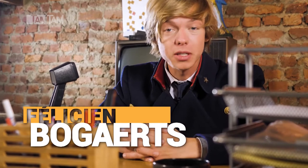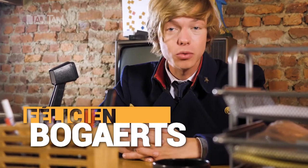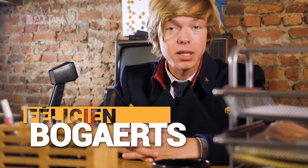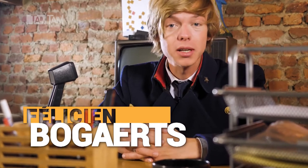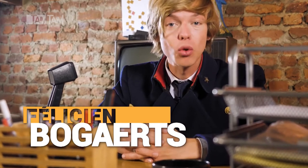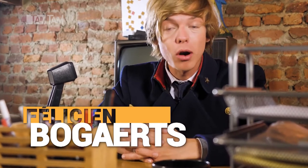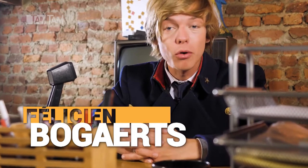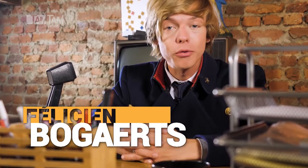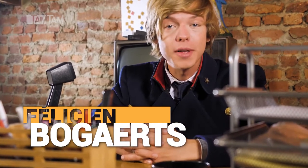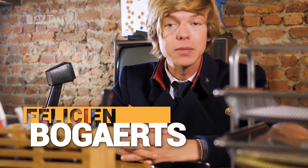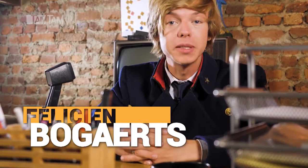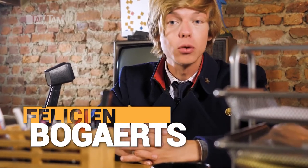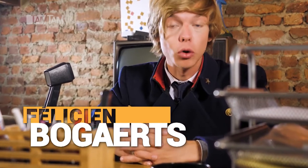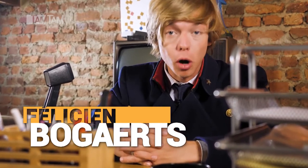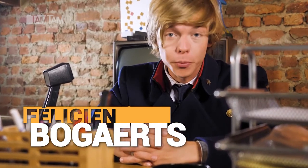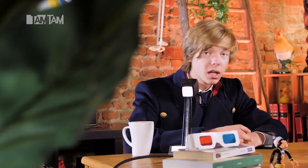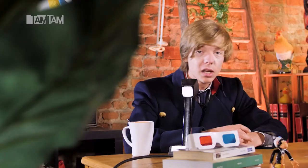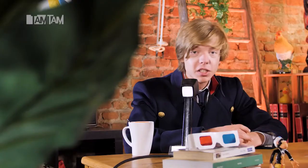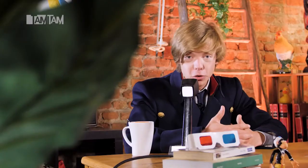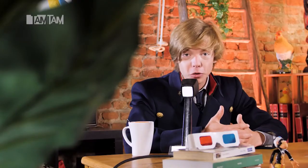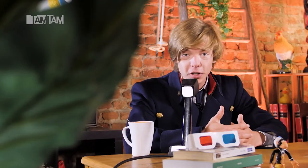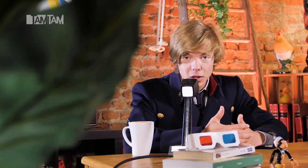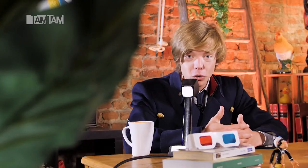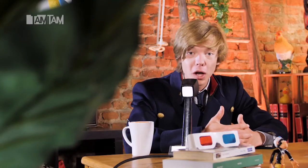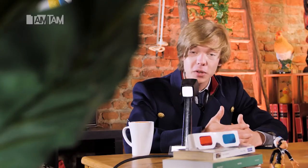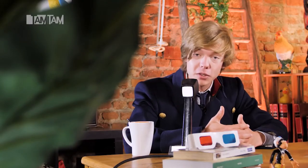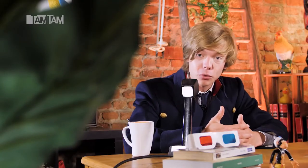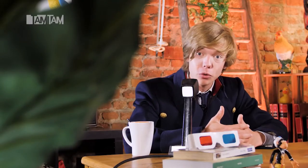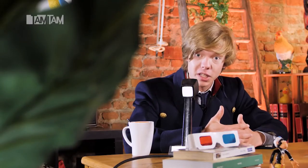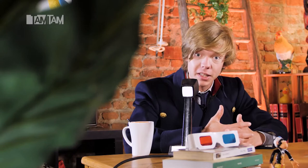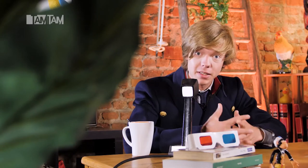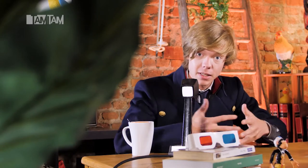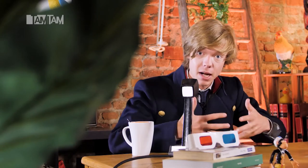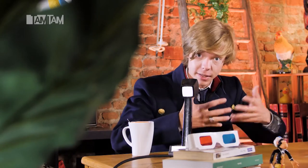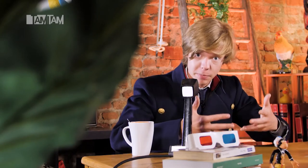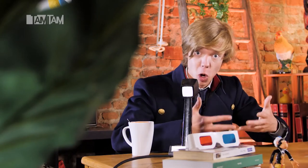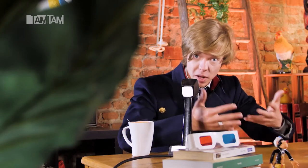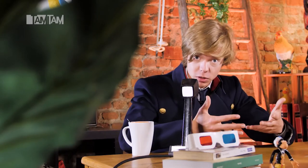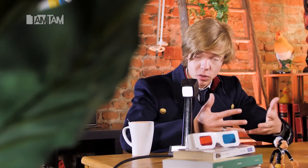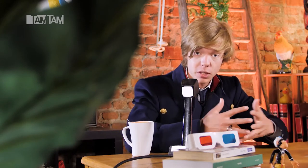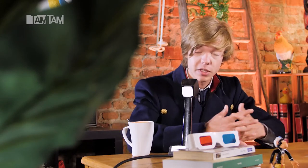intitulées "les droits de l'enfant" expliqués aux grands. Chacune d'entre elles donnera l'occasion de nous intéresser à un aspect en particulier